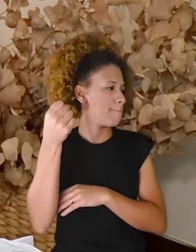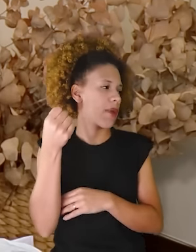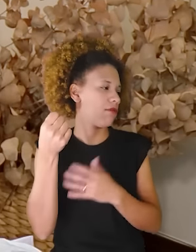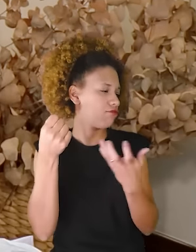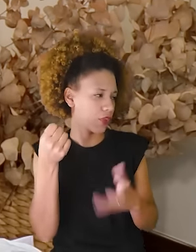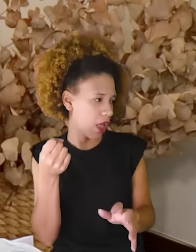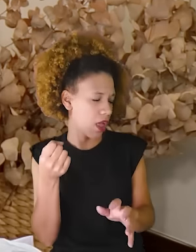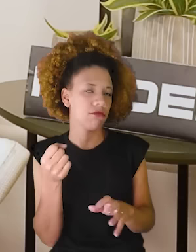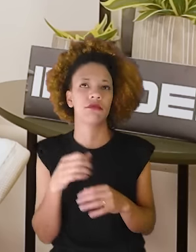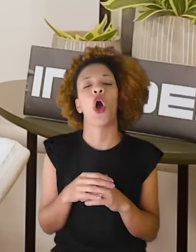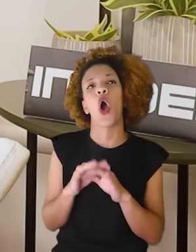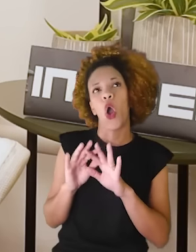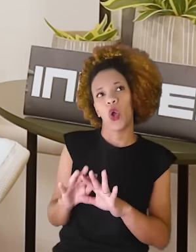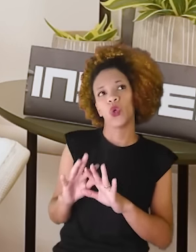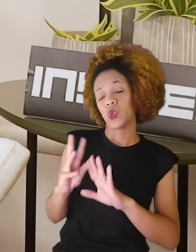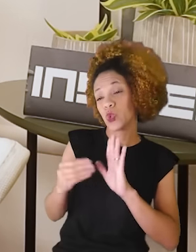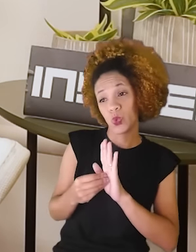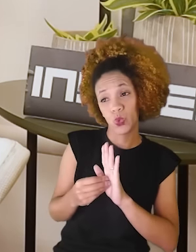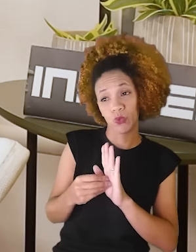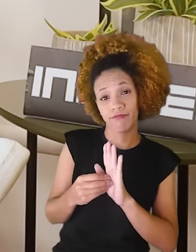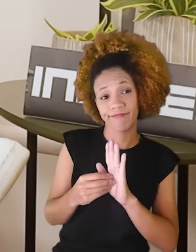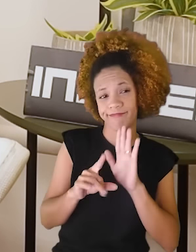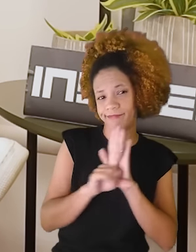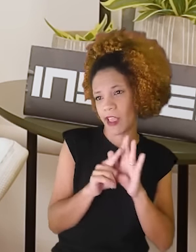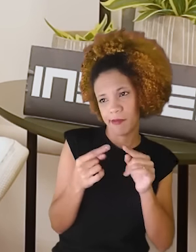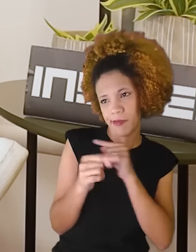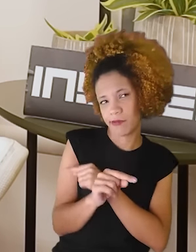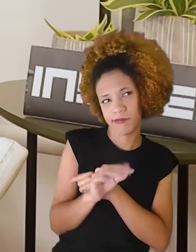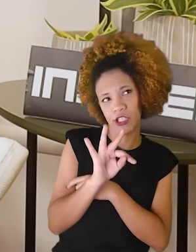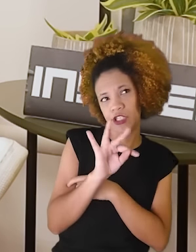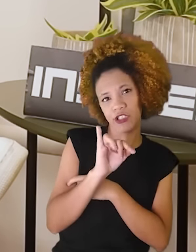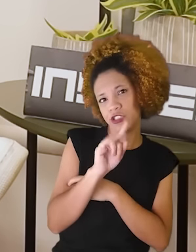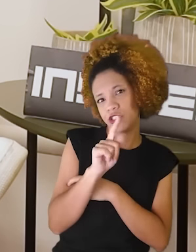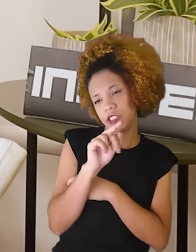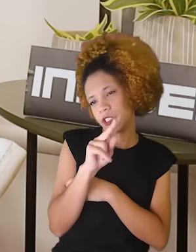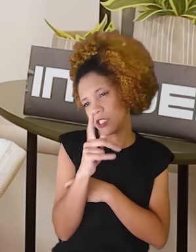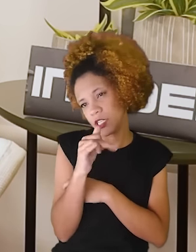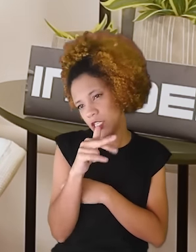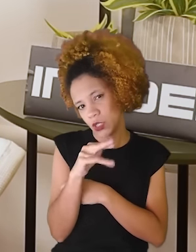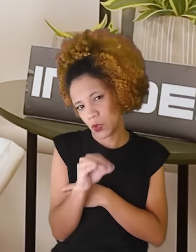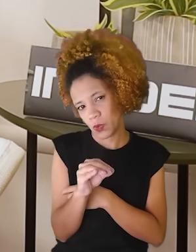faço ó tudo tudo que não for na lei por exemplo Tigrinho eu não faço sim não sei se tá fora da